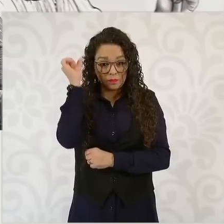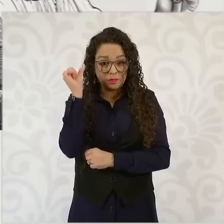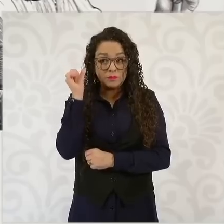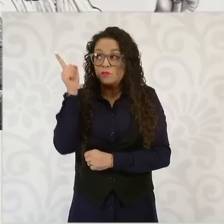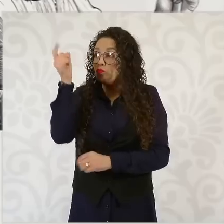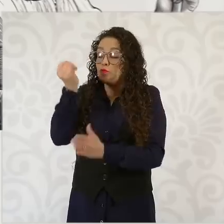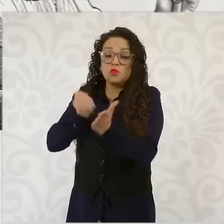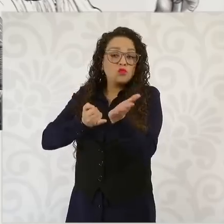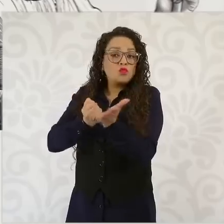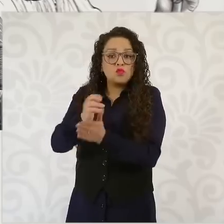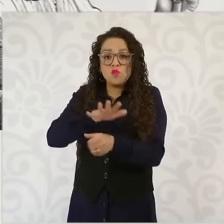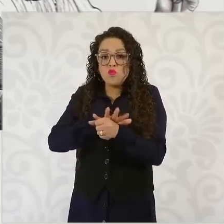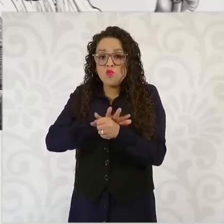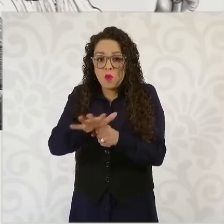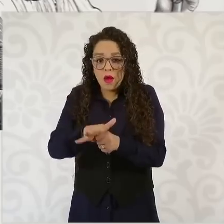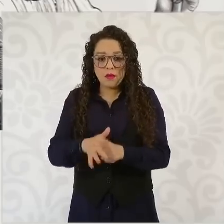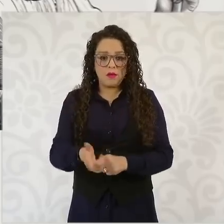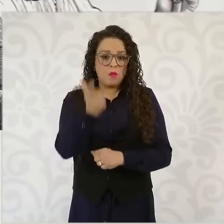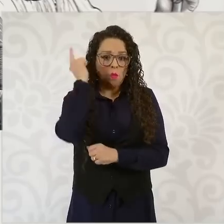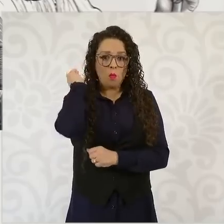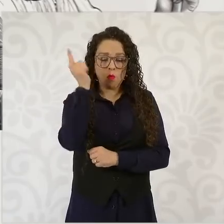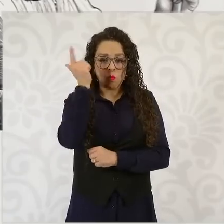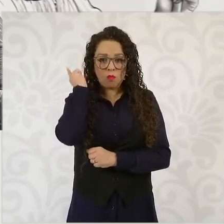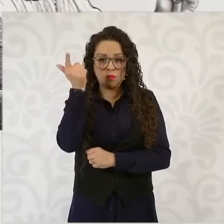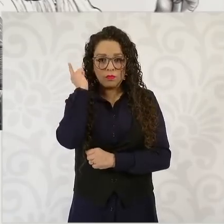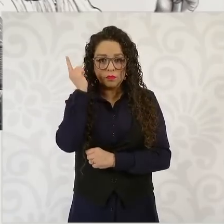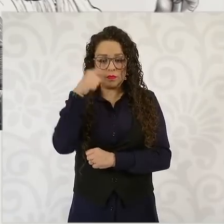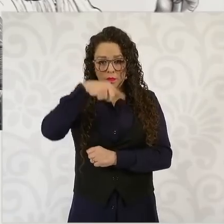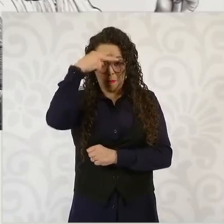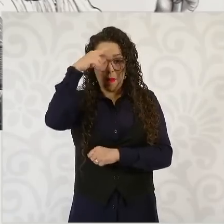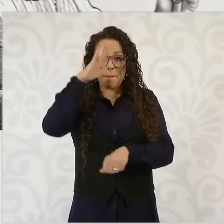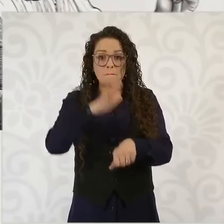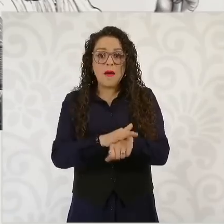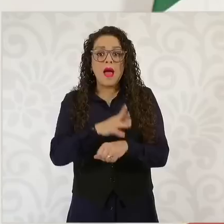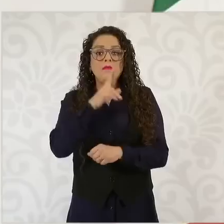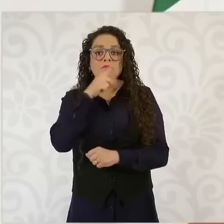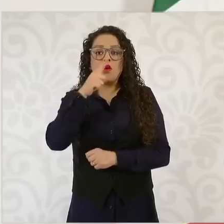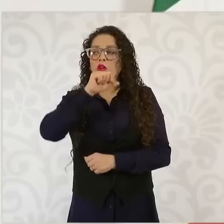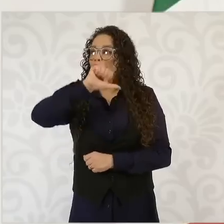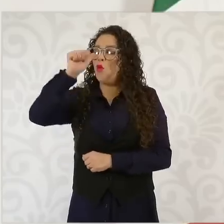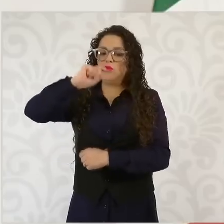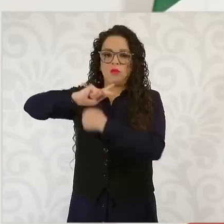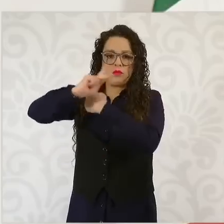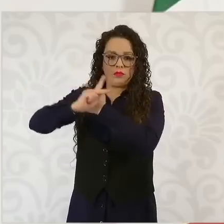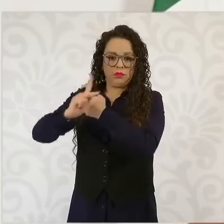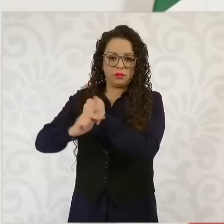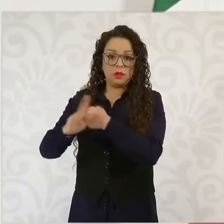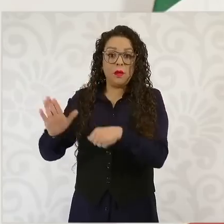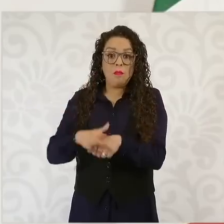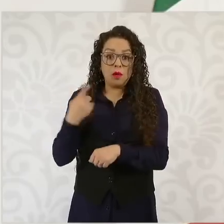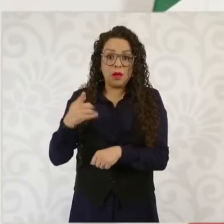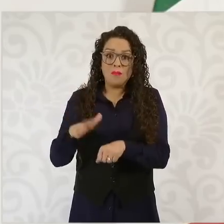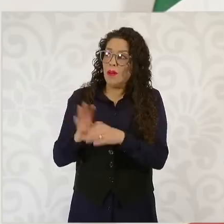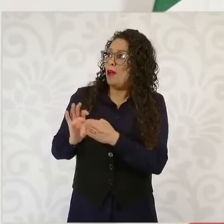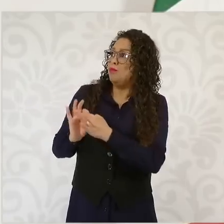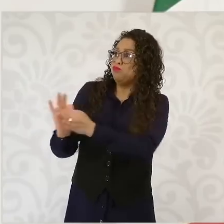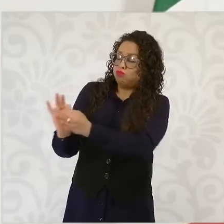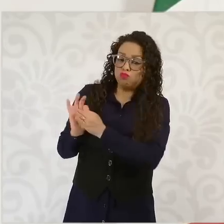otro país Esa es la meta por qué Porque estamos muy integrados Estados Unidos tenemos una cierta